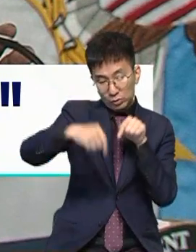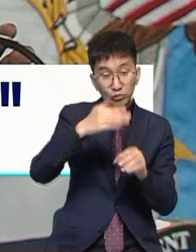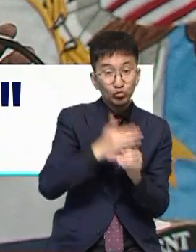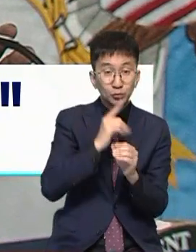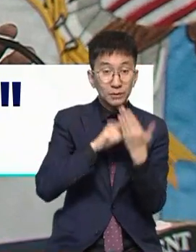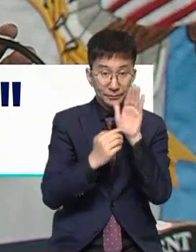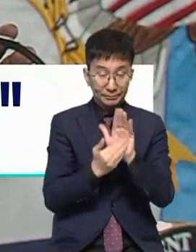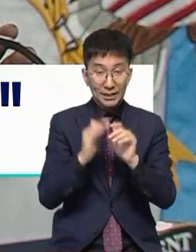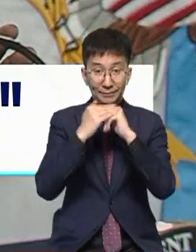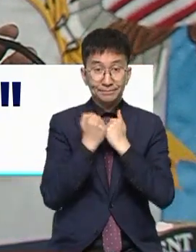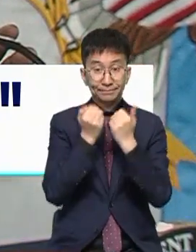워싱턴 남승모 특파원의 보도입니다.